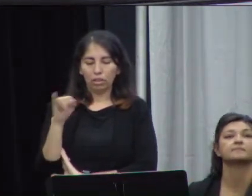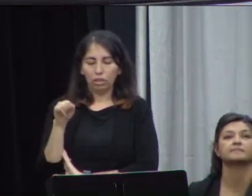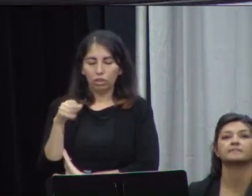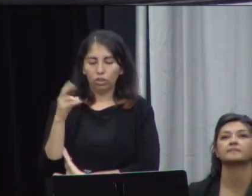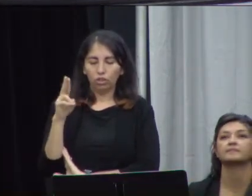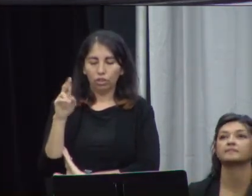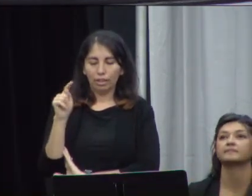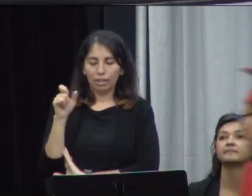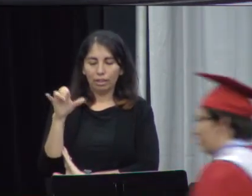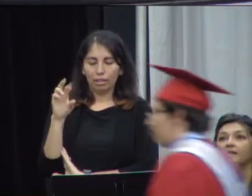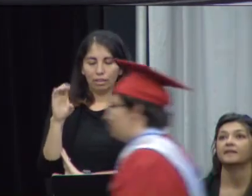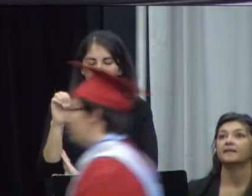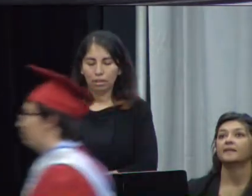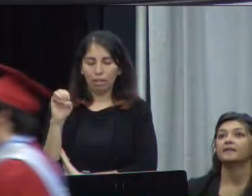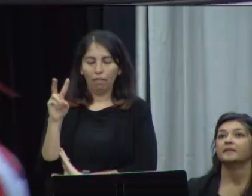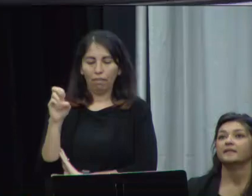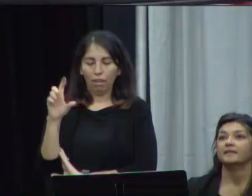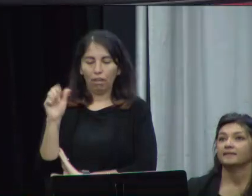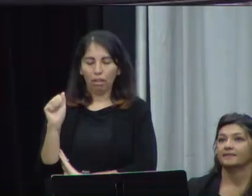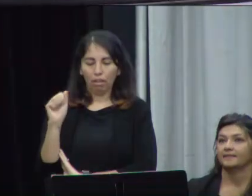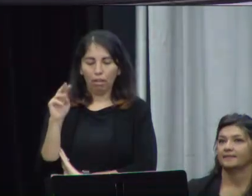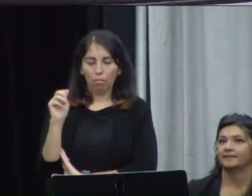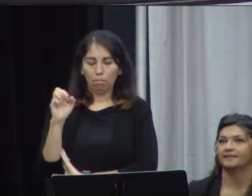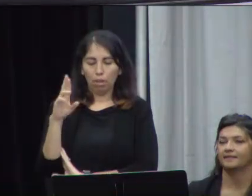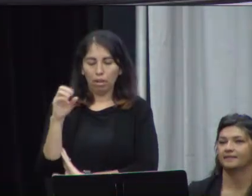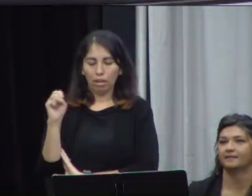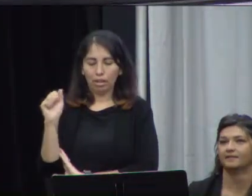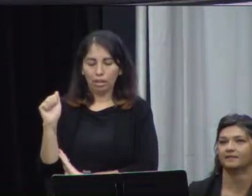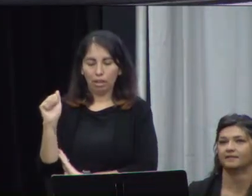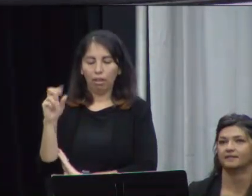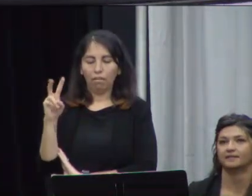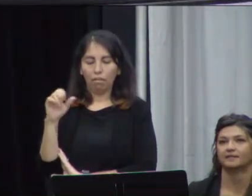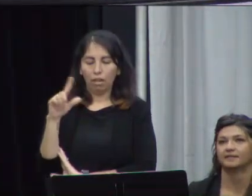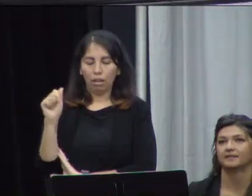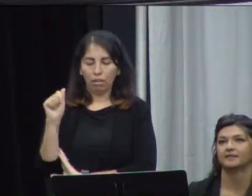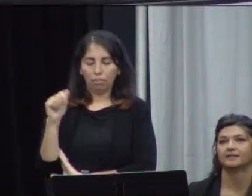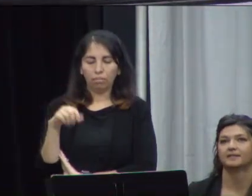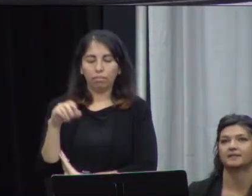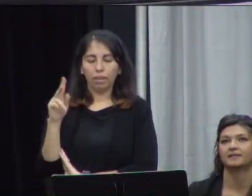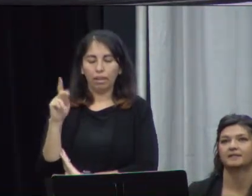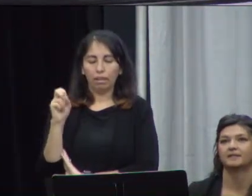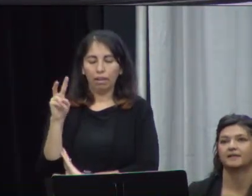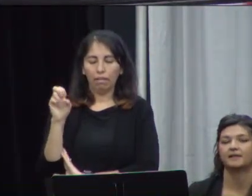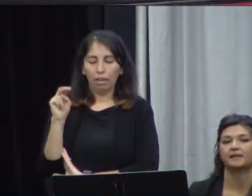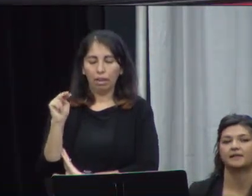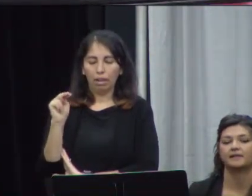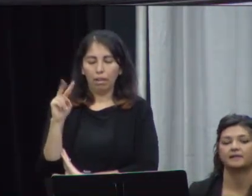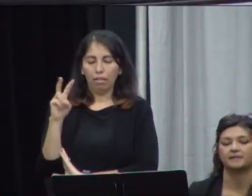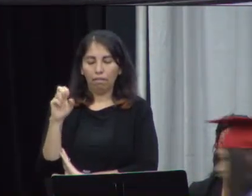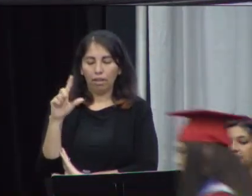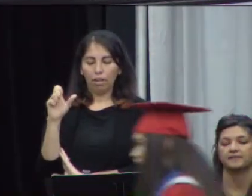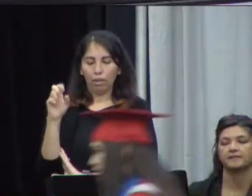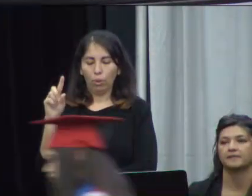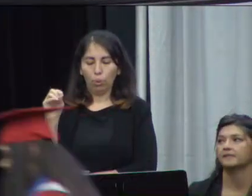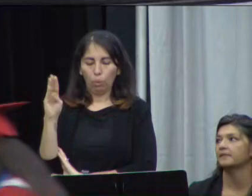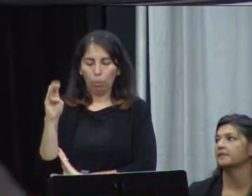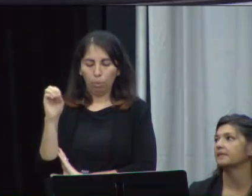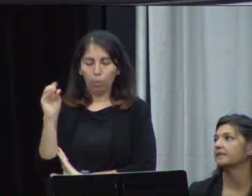(audience applauds) Marisa Via. (audience applauds) Kevin Villalobos. (audience applauds)